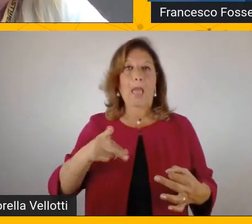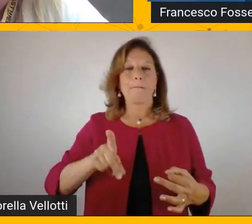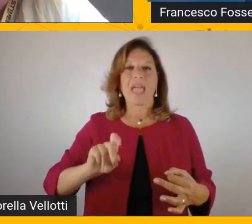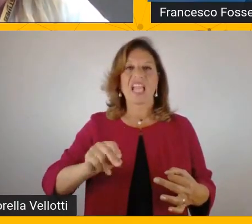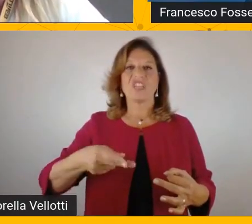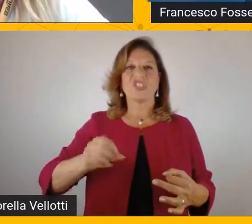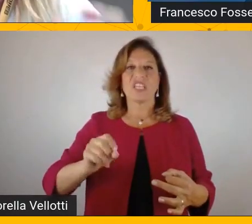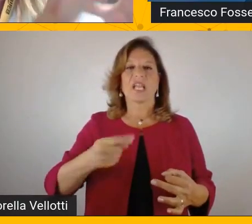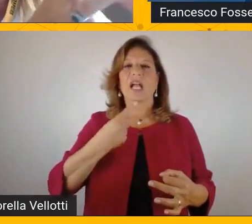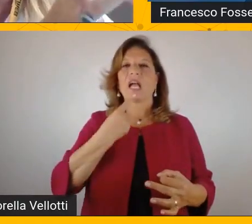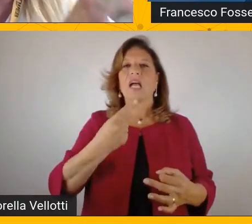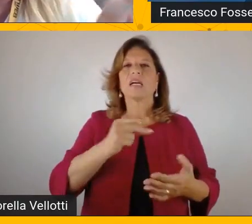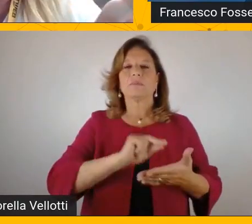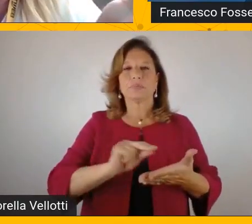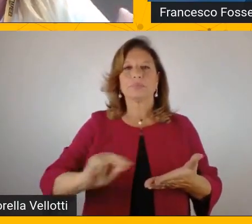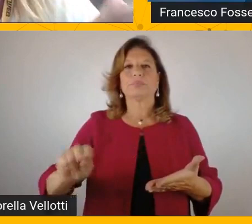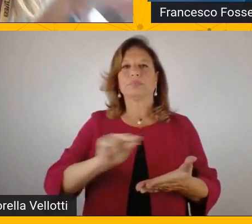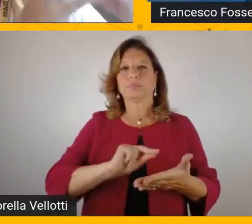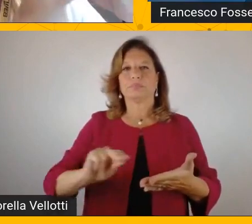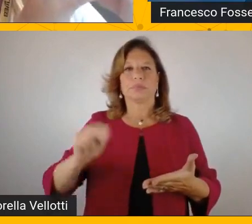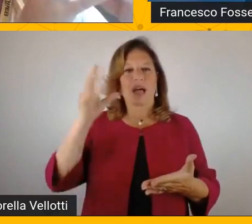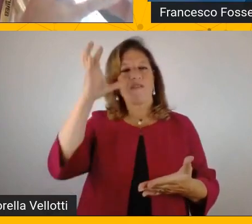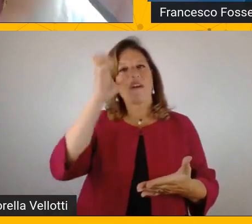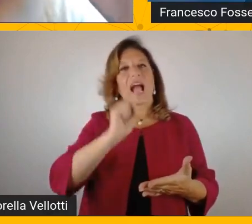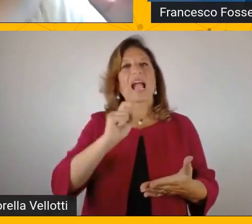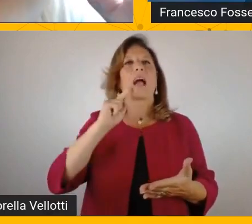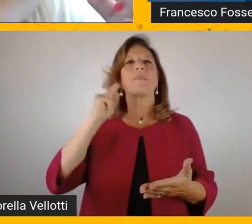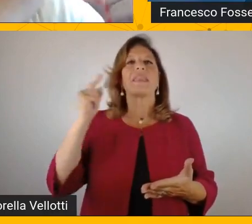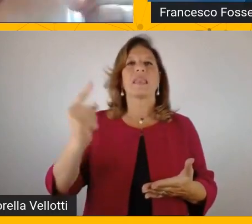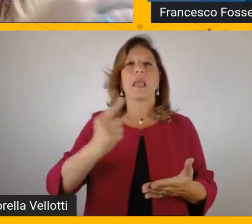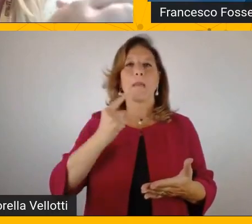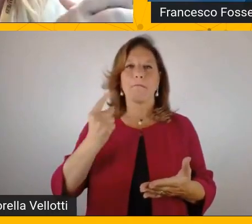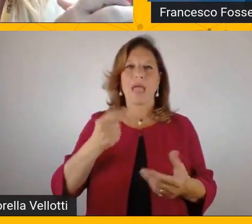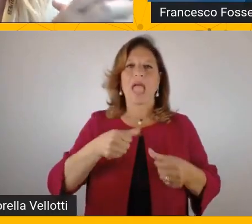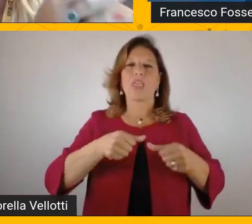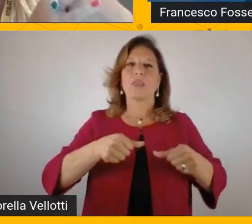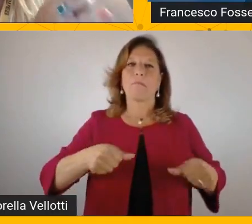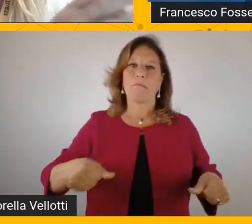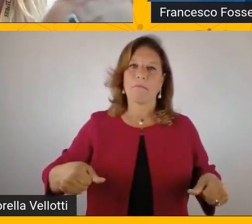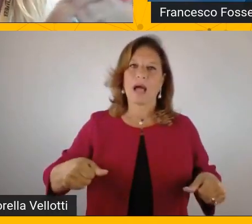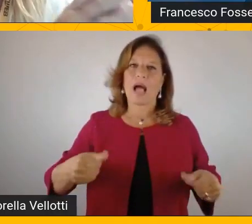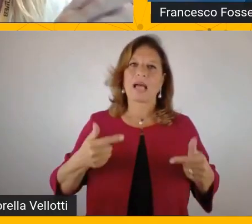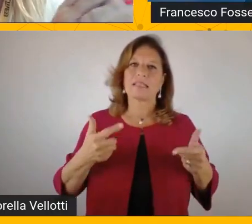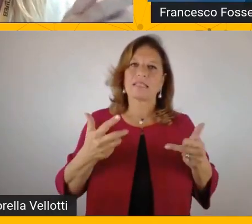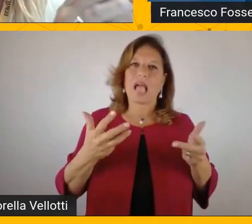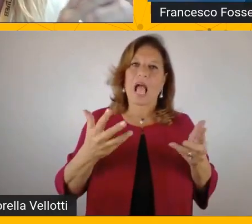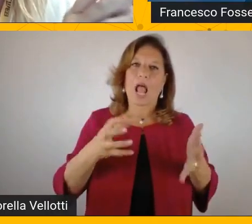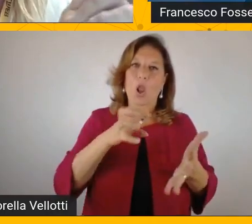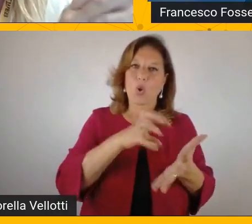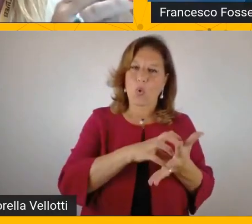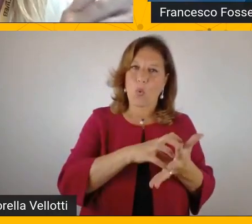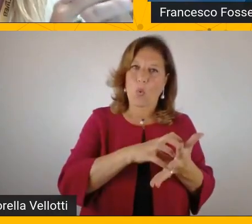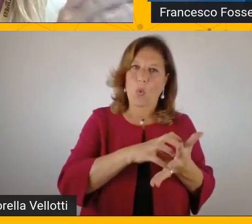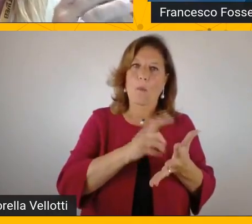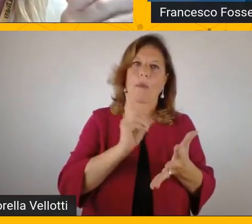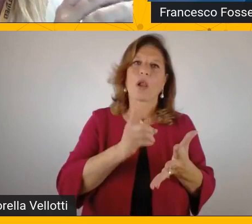fondamentalmente è una declaratoria che ti fa capire meglio in base al al numero